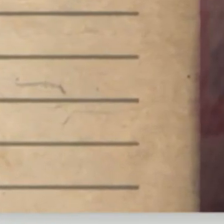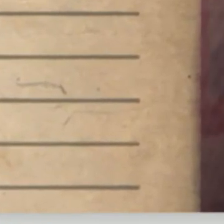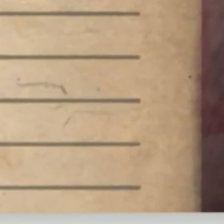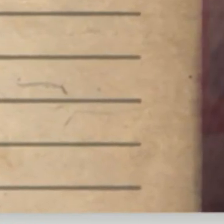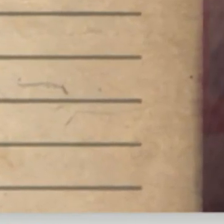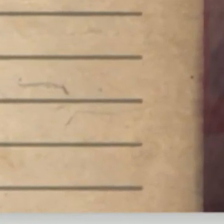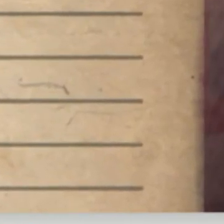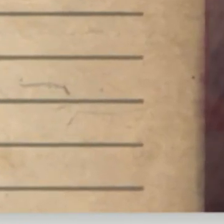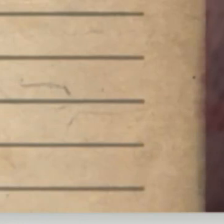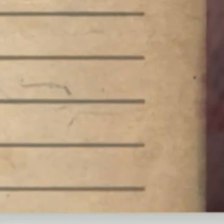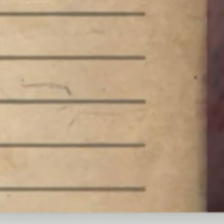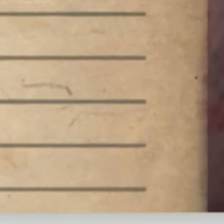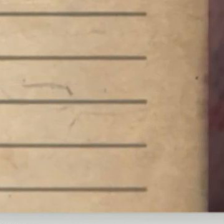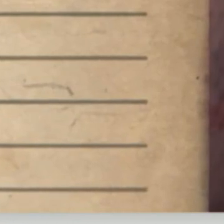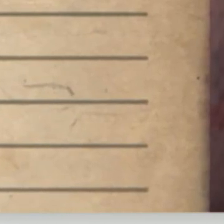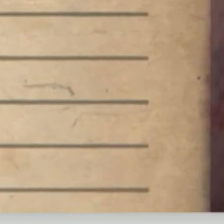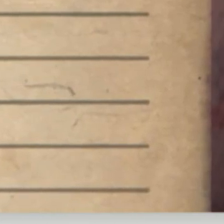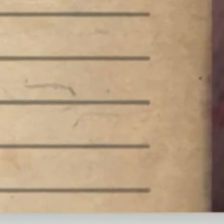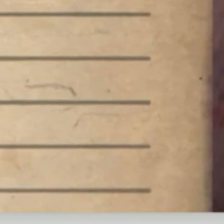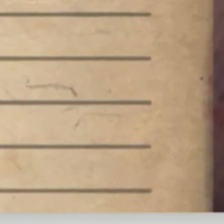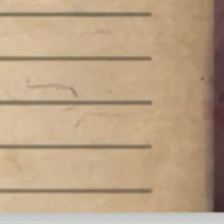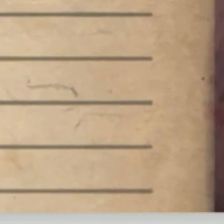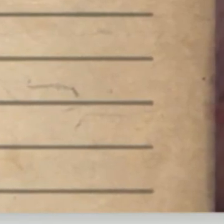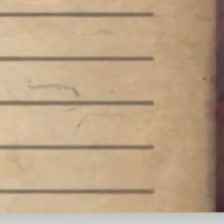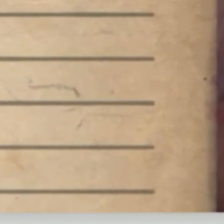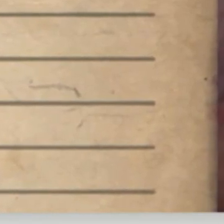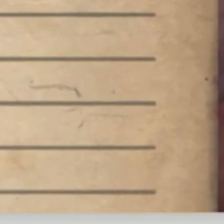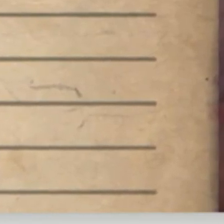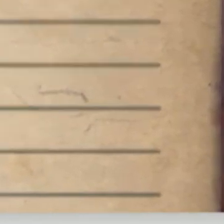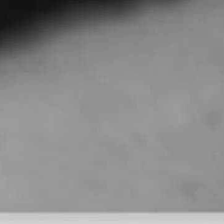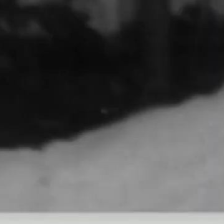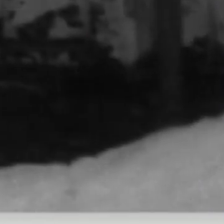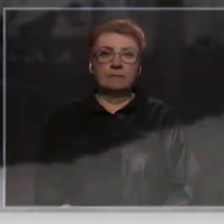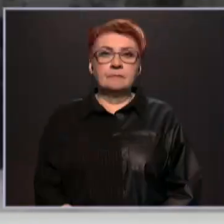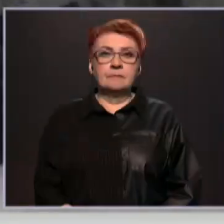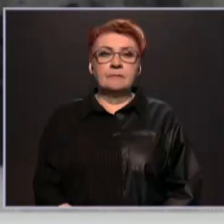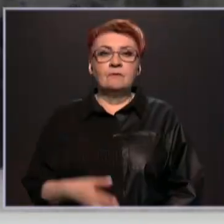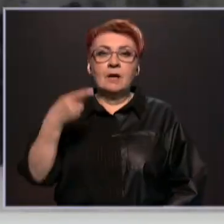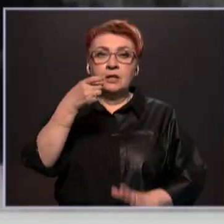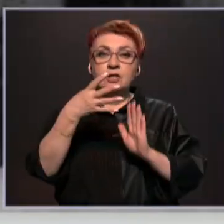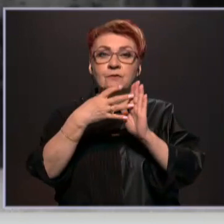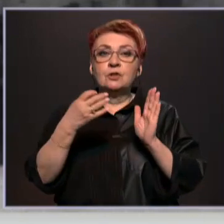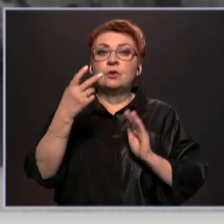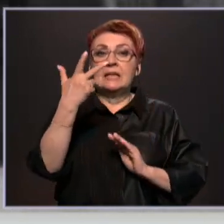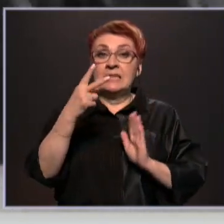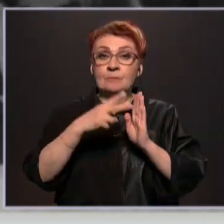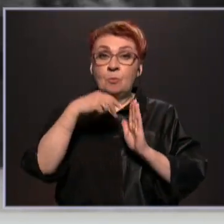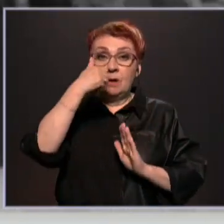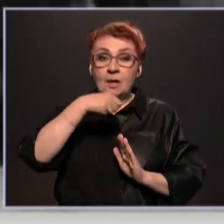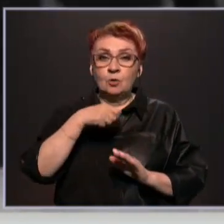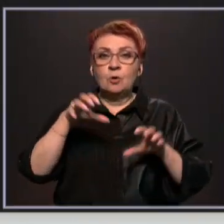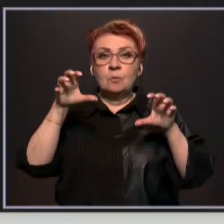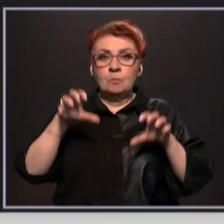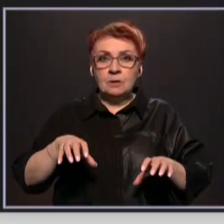приговорен к 10 годам исправительно-трудовых лагерей в 1937 году председатель бормановского